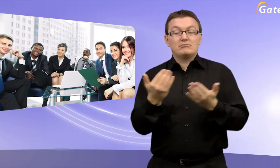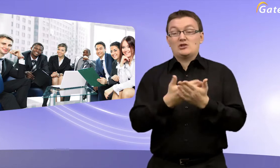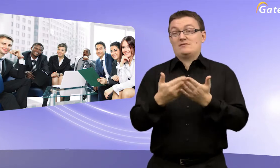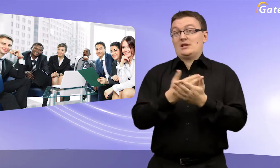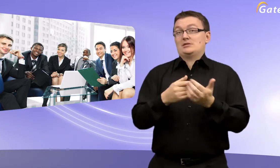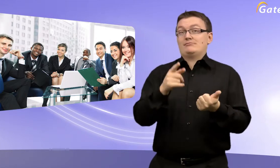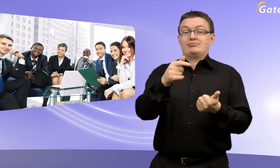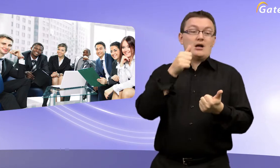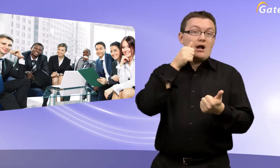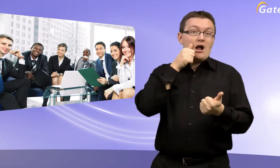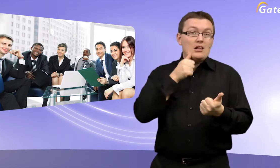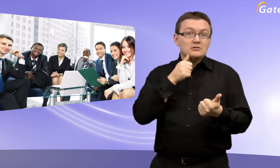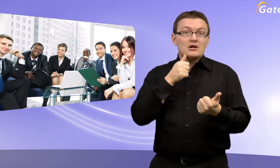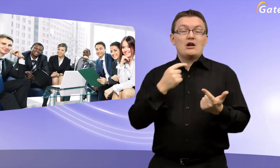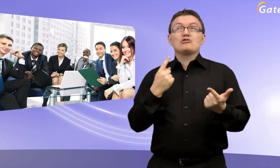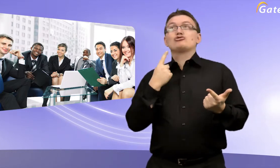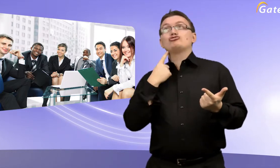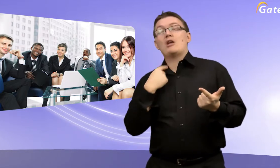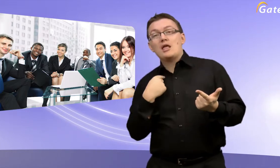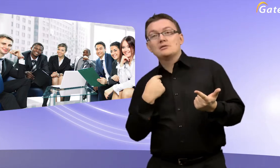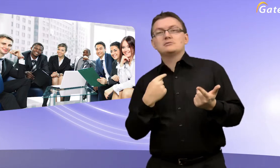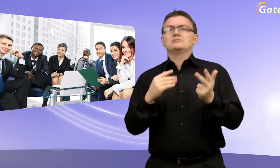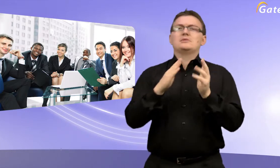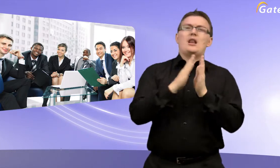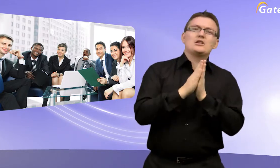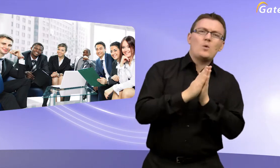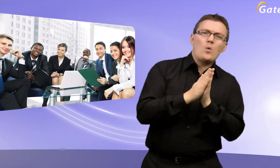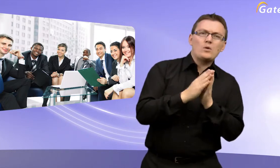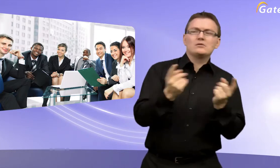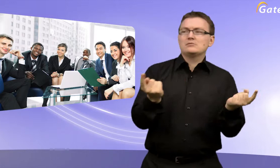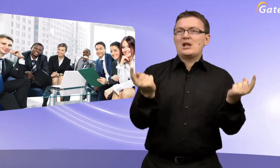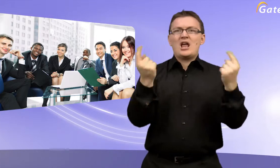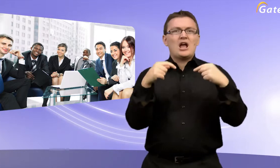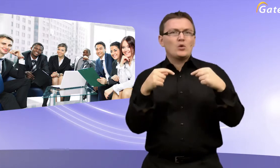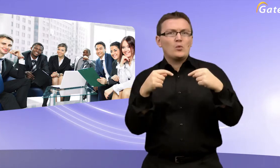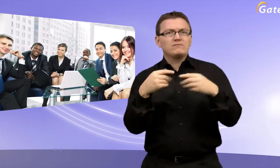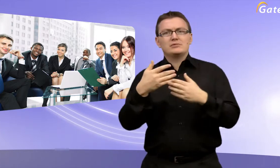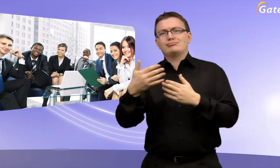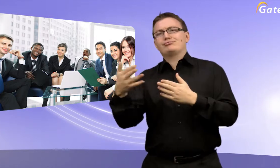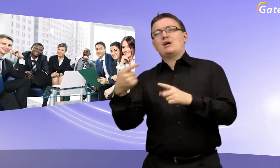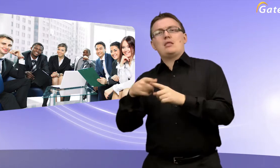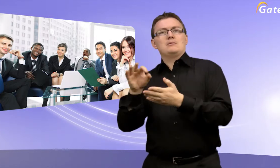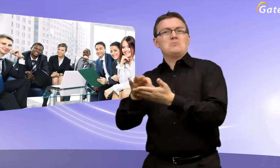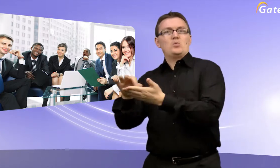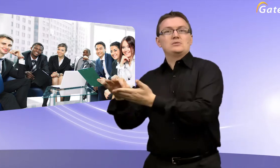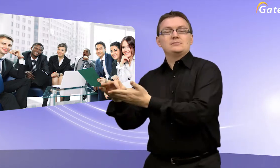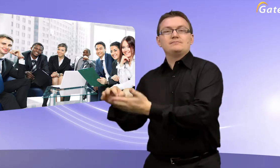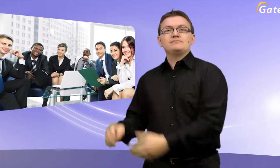bezüglich ihres Alters, Geschlechts, ihrer Religion oder Herkunft etc.